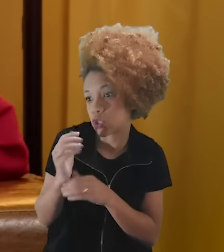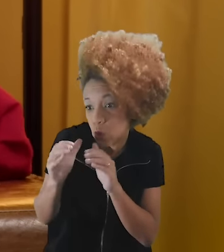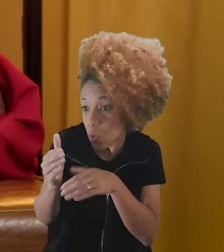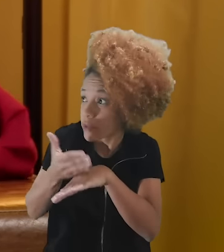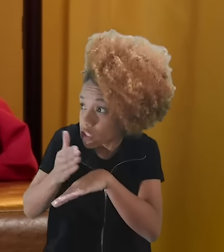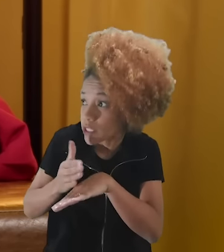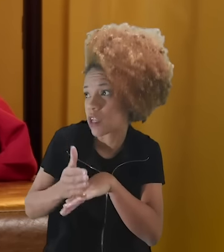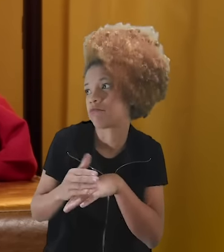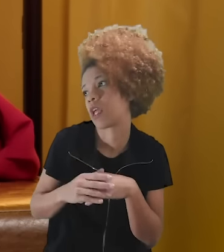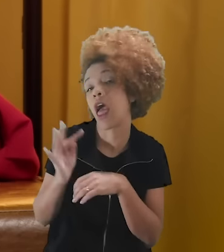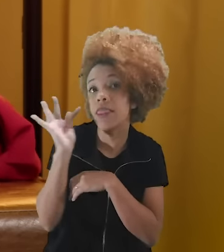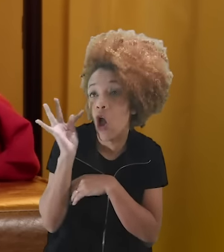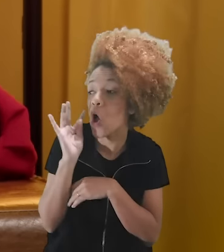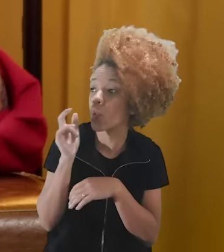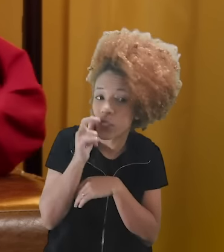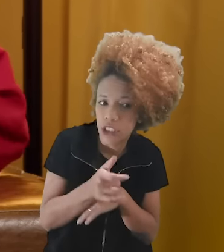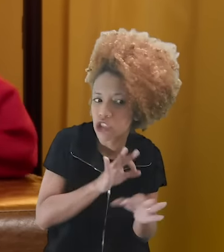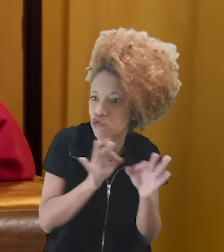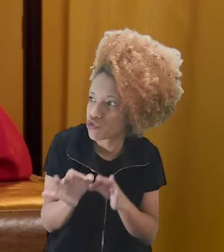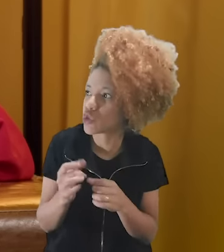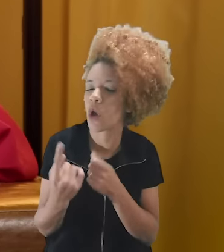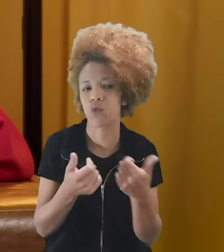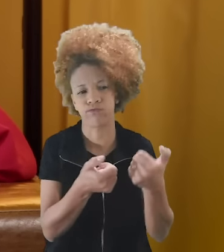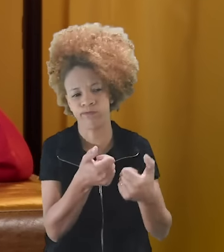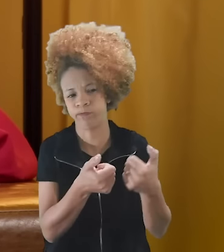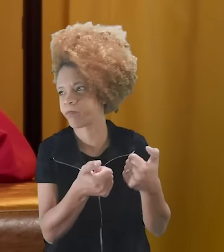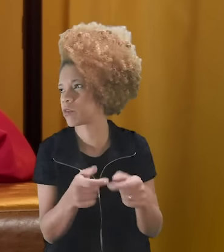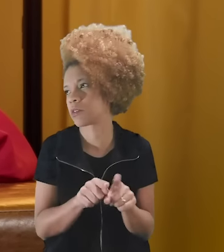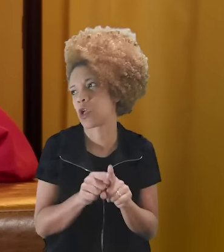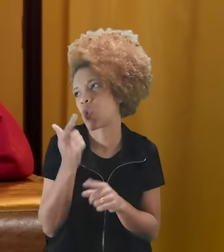time no seu treino tanto teórico assistindo alguns jogos quanto jogando ali então você não consegue